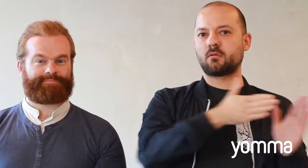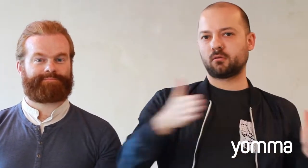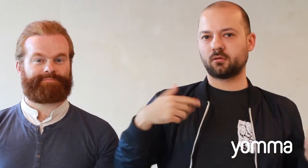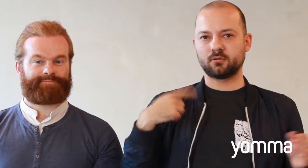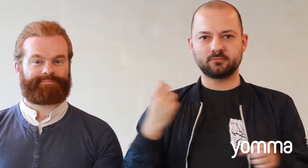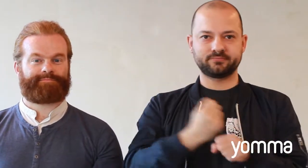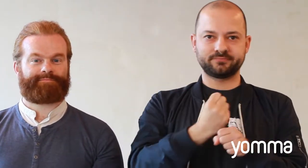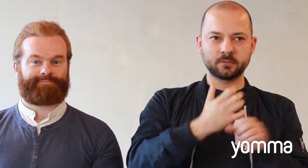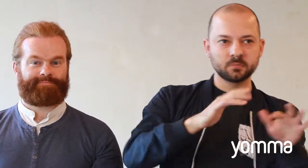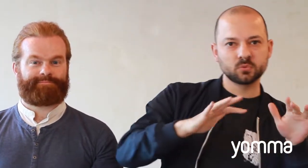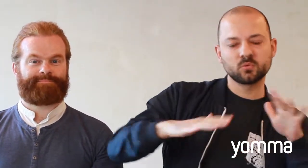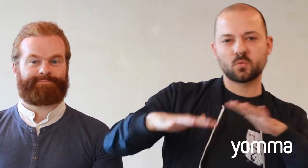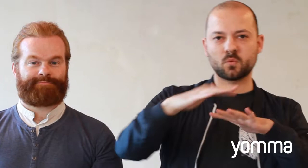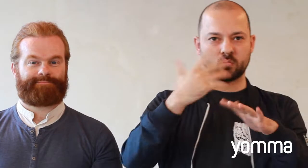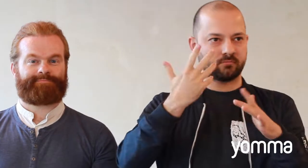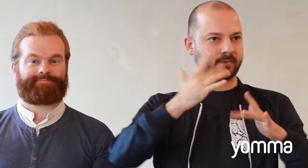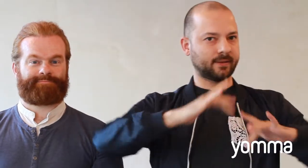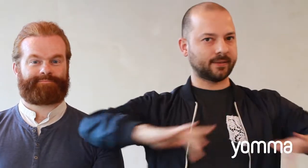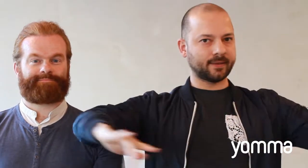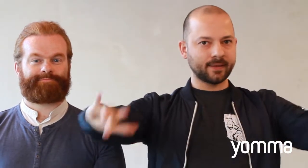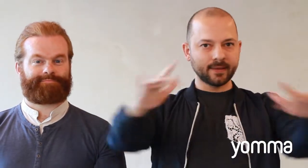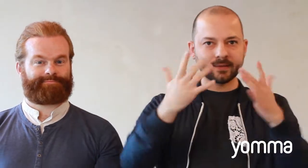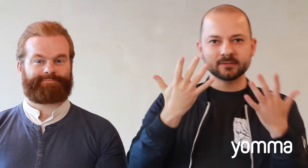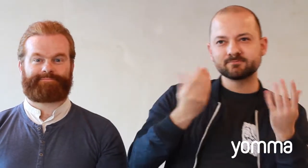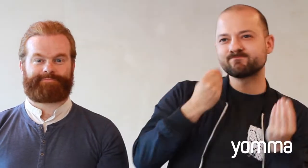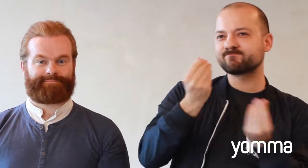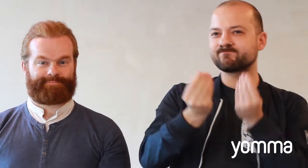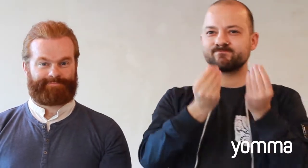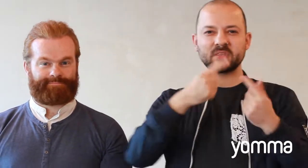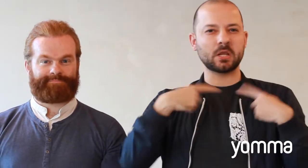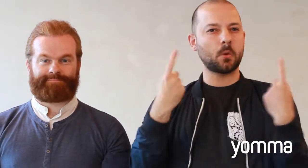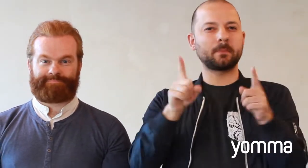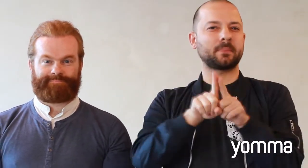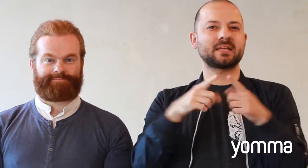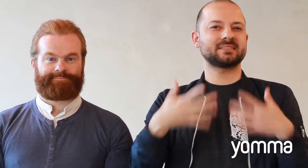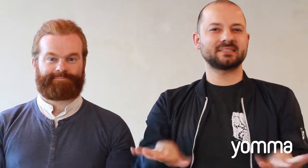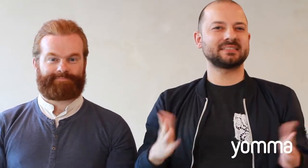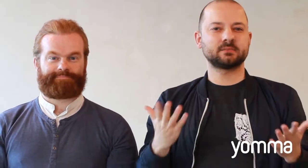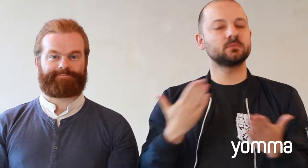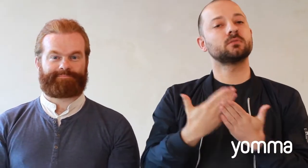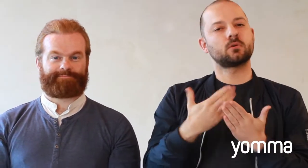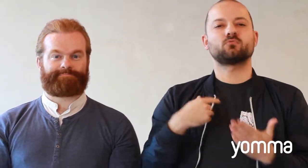An Resttagen arbeiteten wir im großen und leeren Raum. Der Raum passte nicht zu unserer Arbeit.